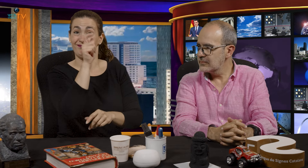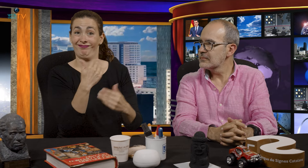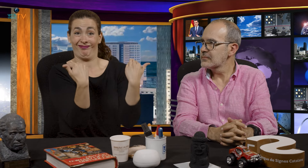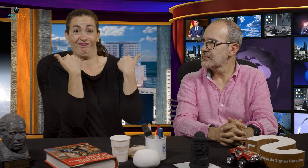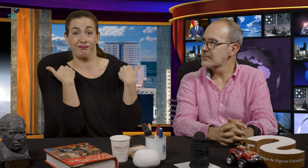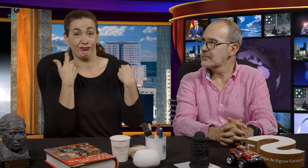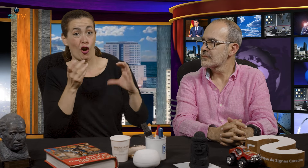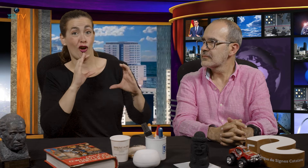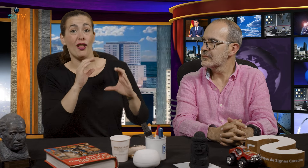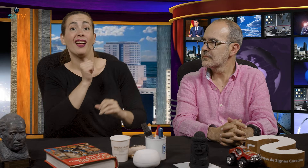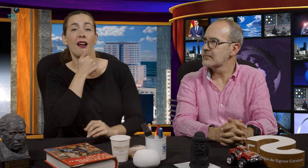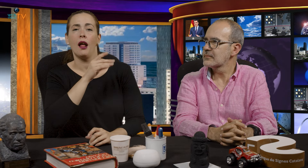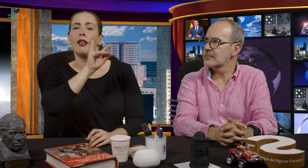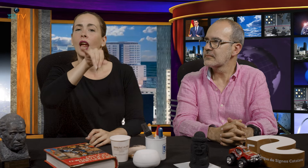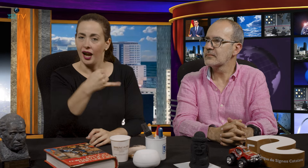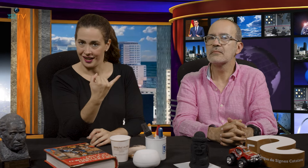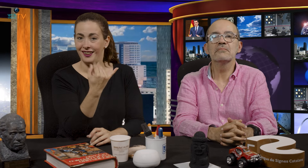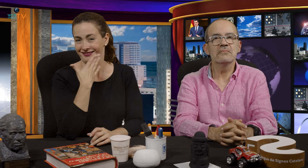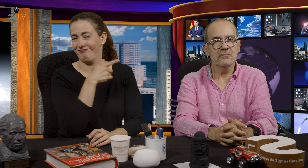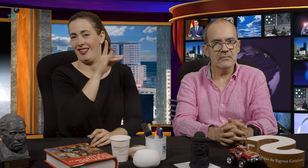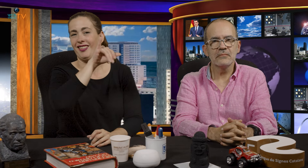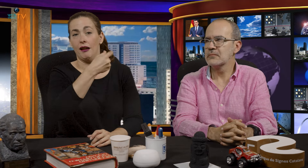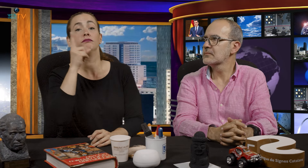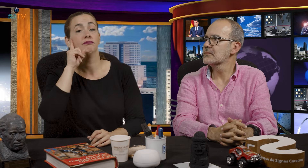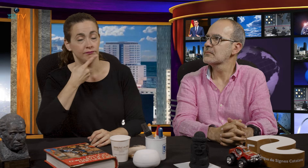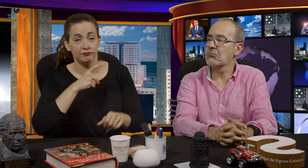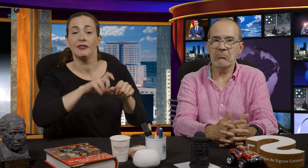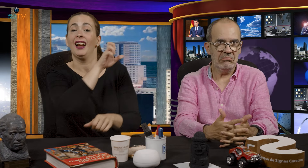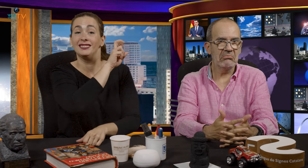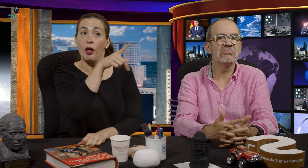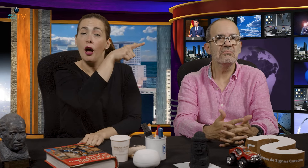por el coordinador de la ópera sordo estadounidense DJ.